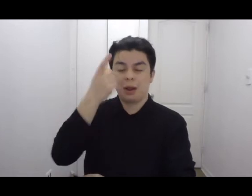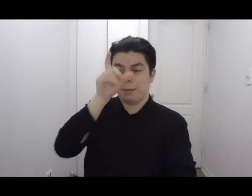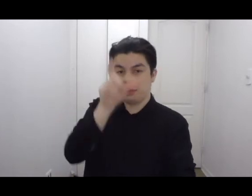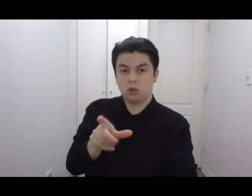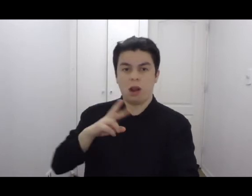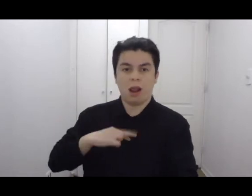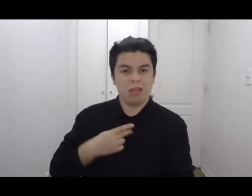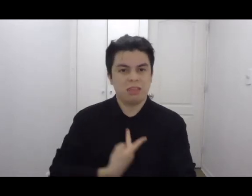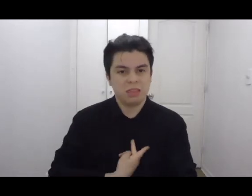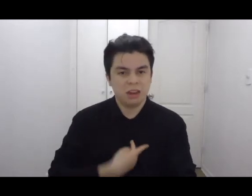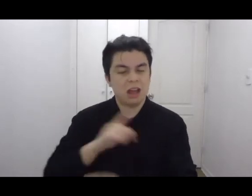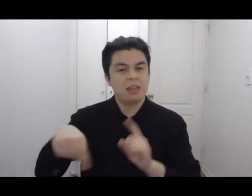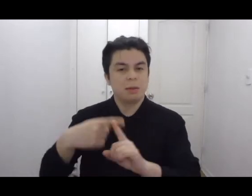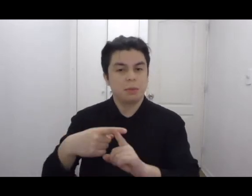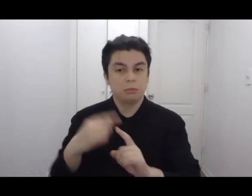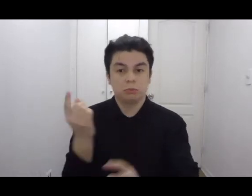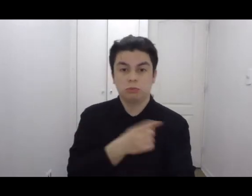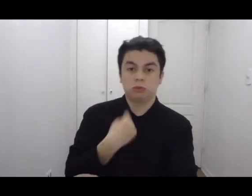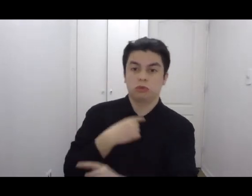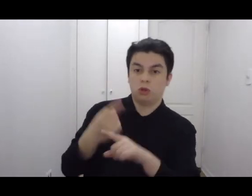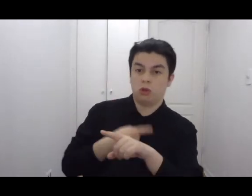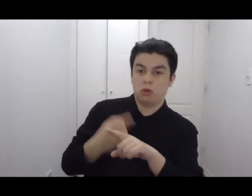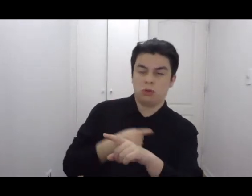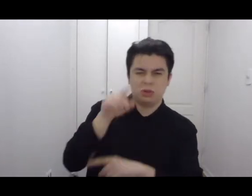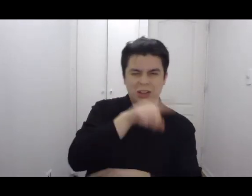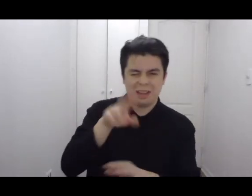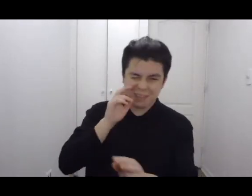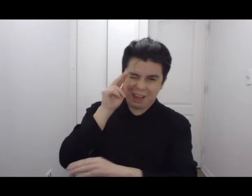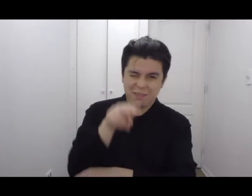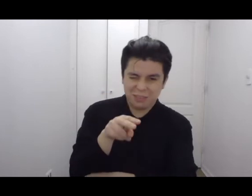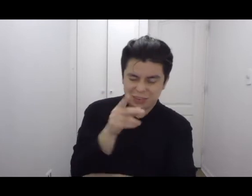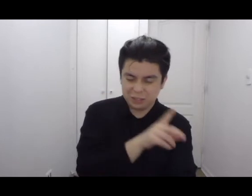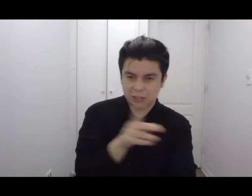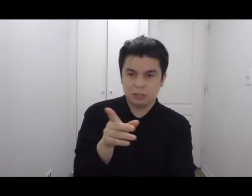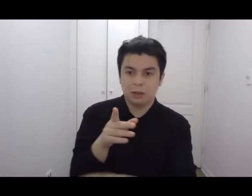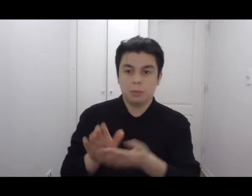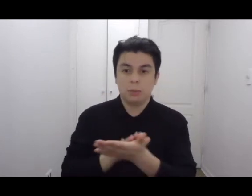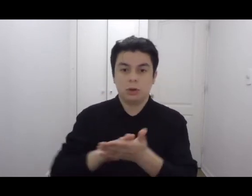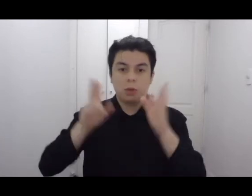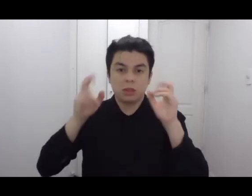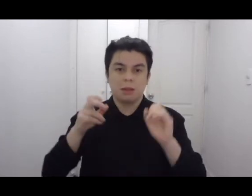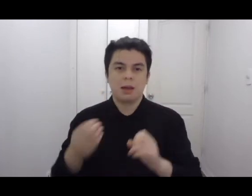en alimentación para personas trans, porque lo estuvimos conversando, estuvimos conversando